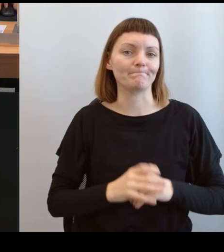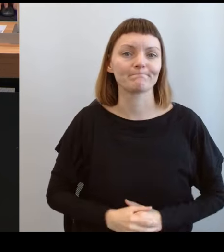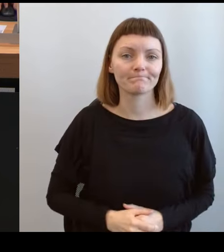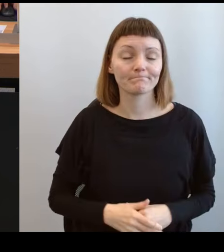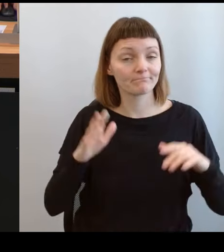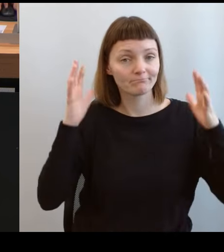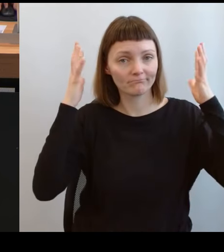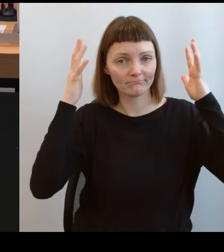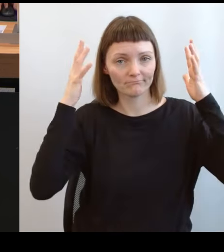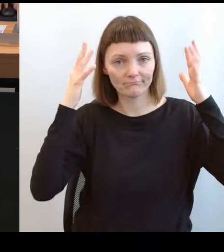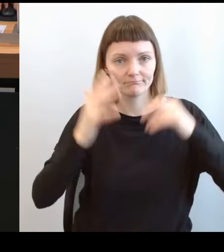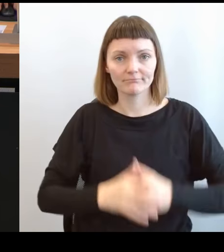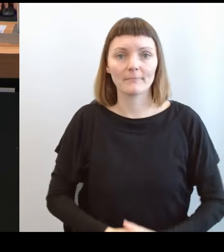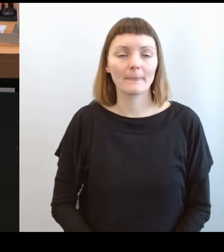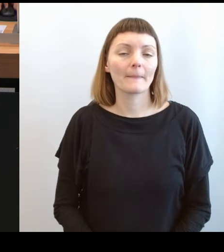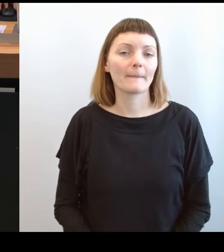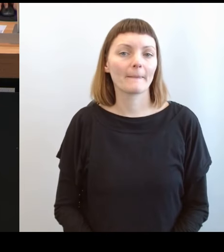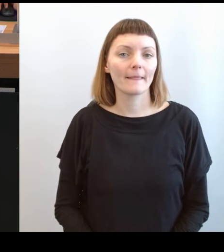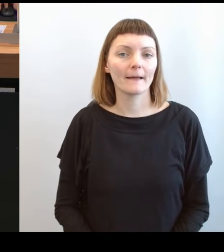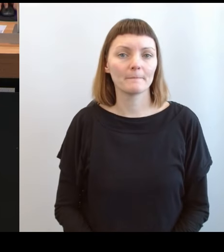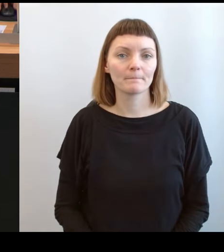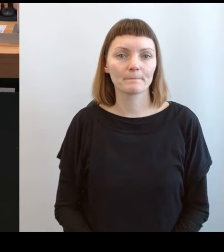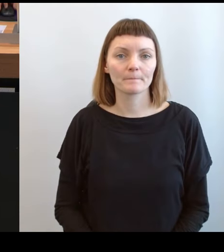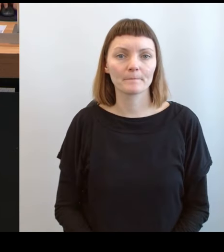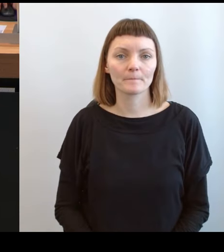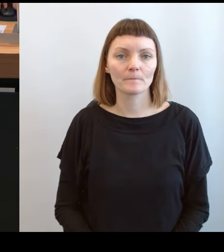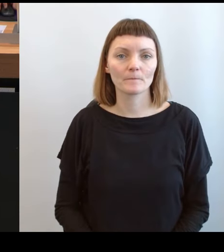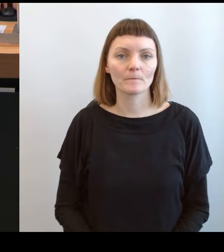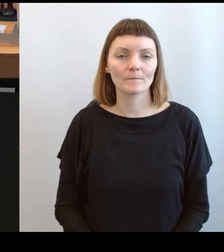Der einzige Wermutstropfen: Wir hätten das alles schon viel früher auf den Weg bringen können.